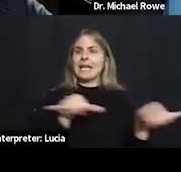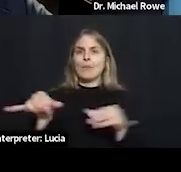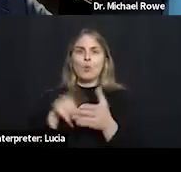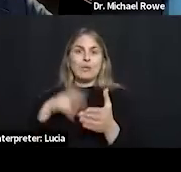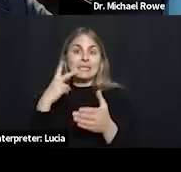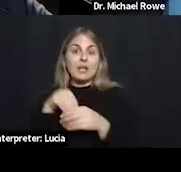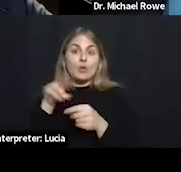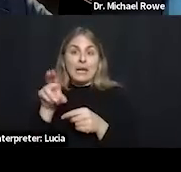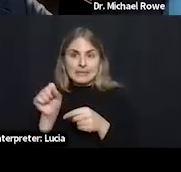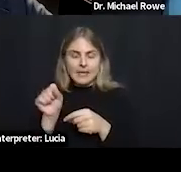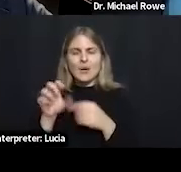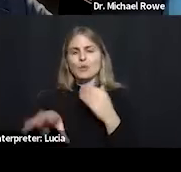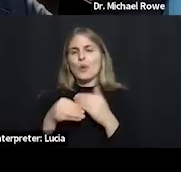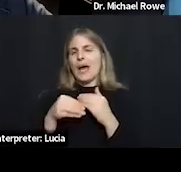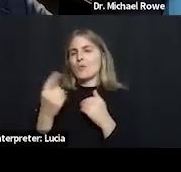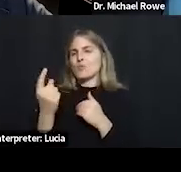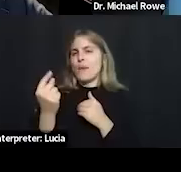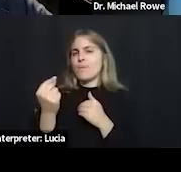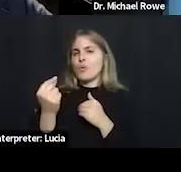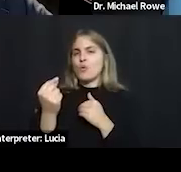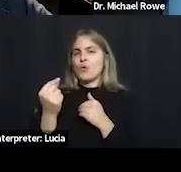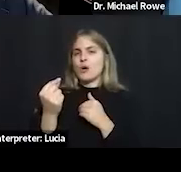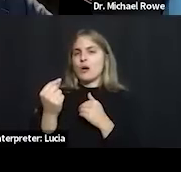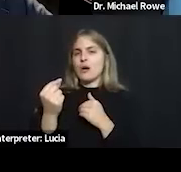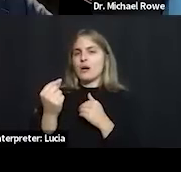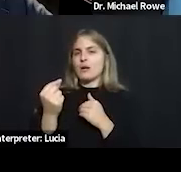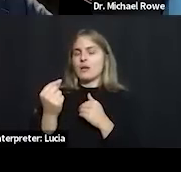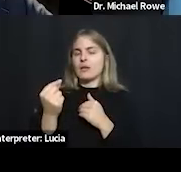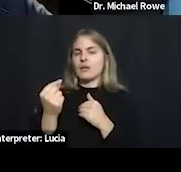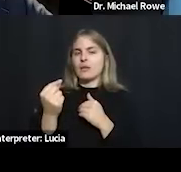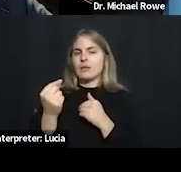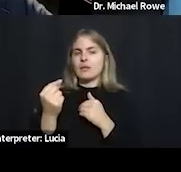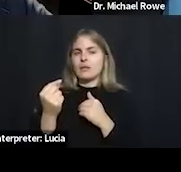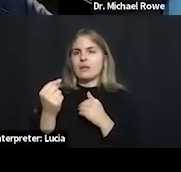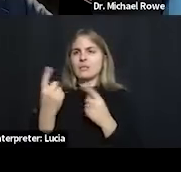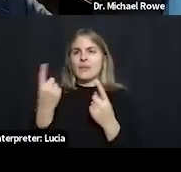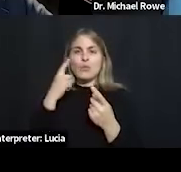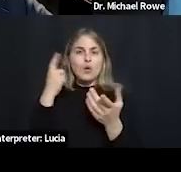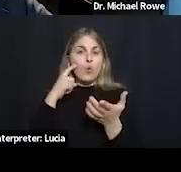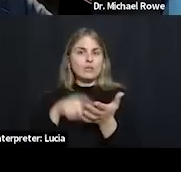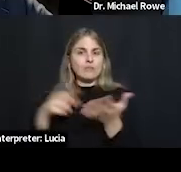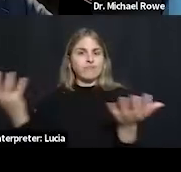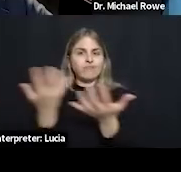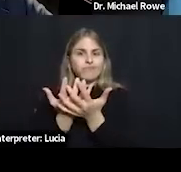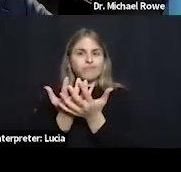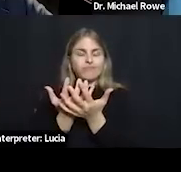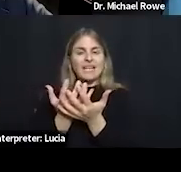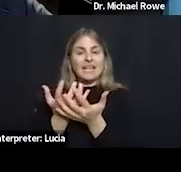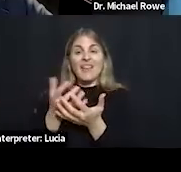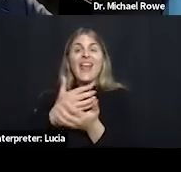Solo agregaré un área más de interseccionalidad que vemos en torno al envejecimiento. A medida que las personas envejecen,